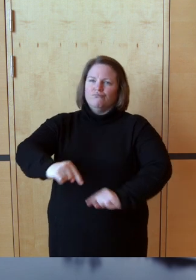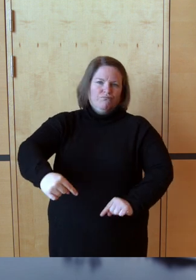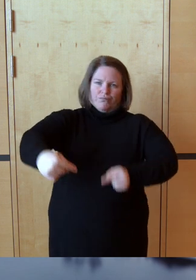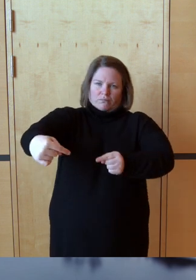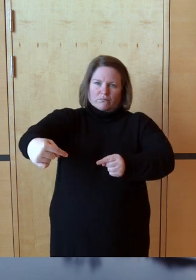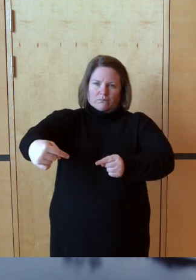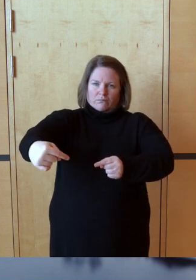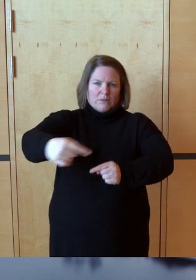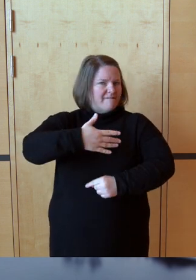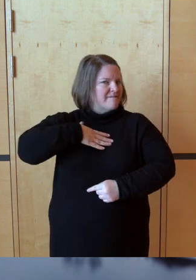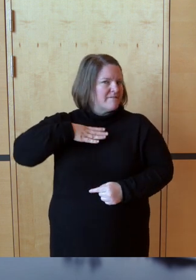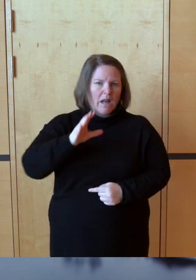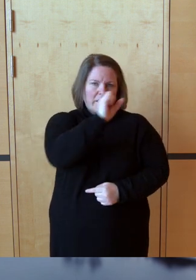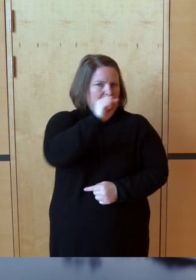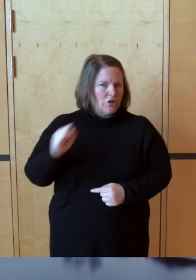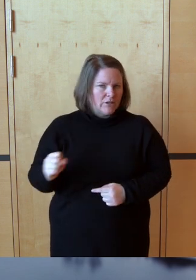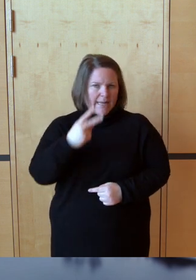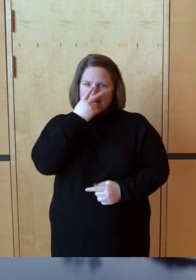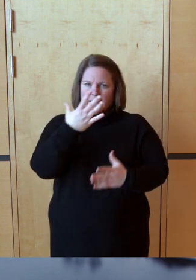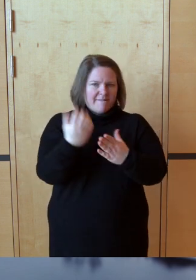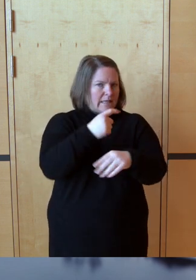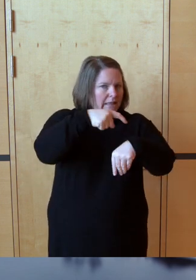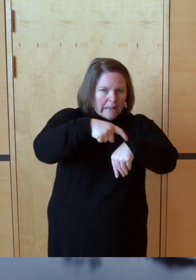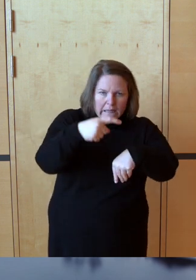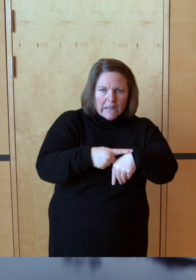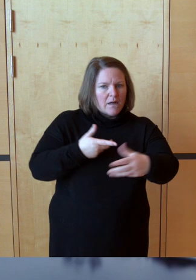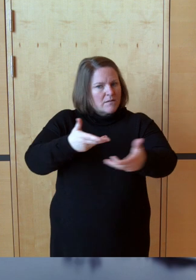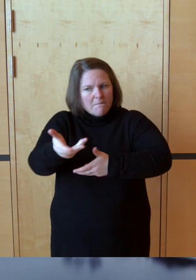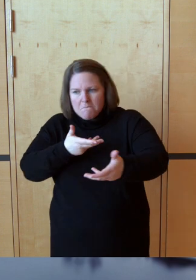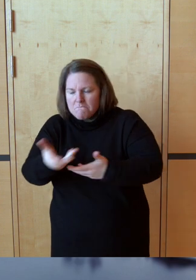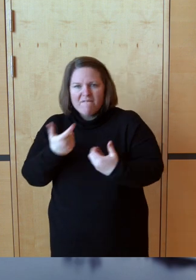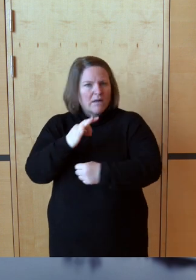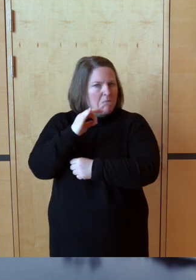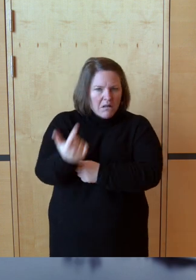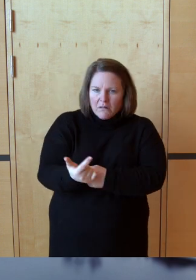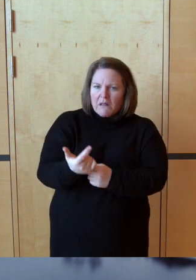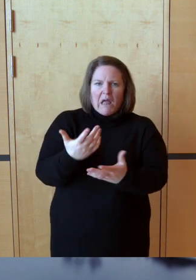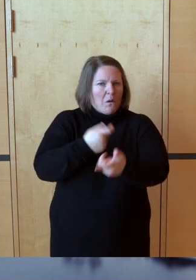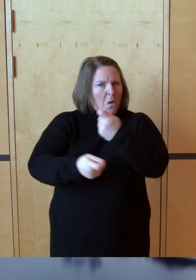De säger att varken Philips vinster samordningsvinster verksamhets vinster eller ekonomiska vinster